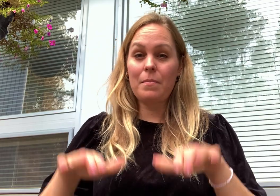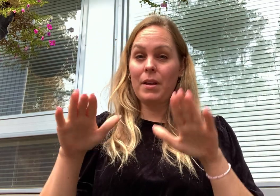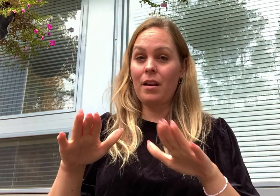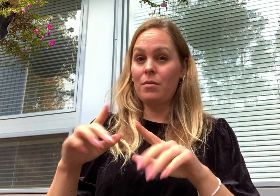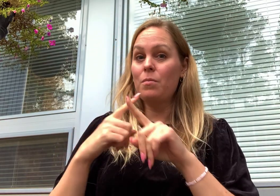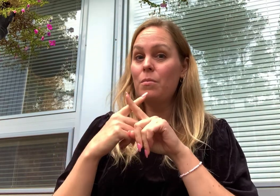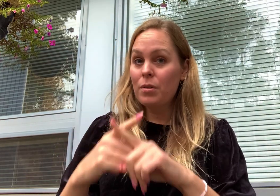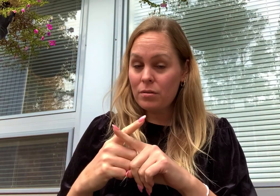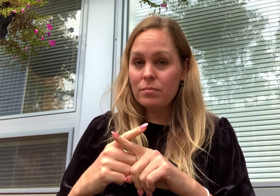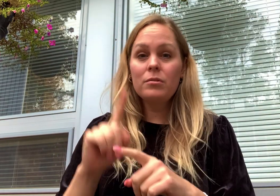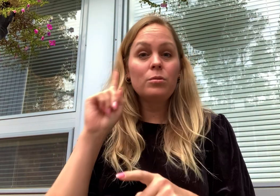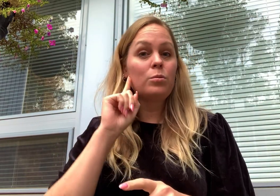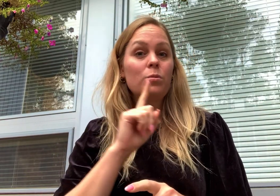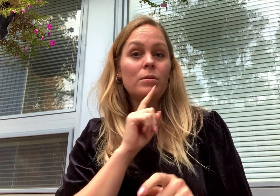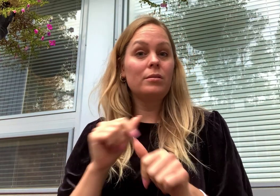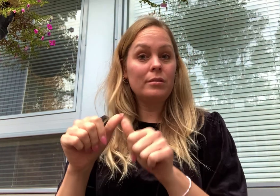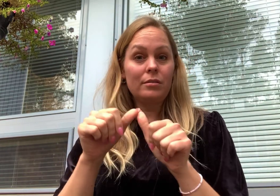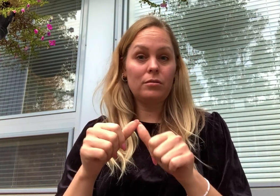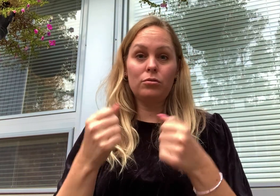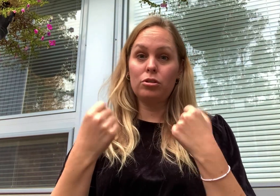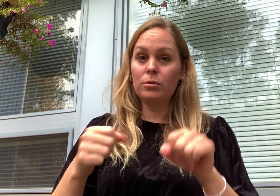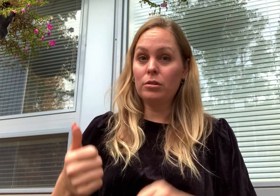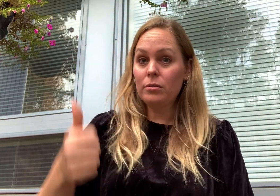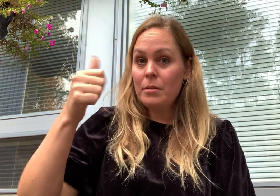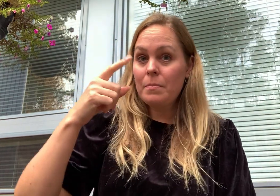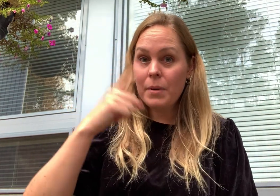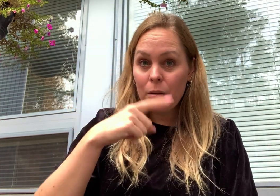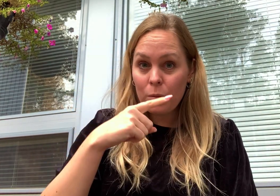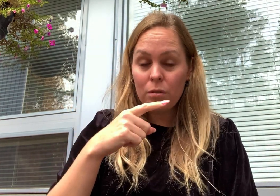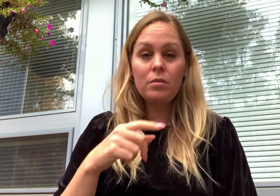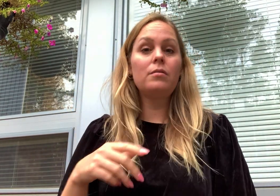Keskustelemassa ovat mukana Kuurojen Liiton toiminnanjohtaja Markku Jokinen -